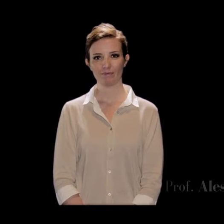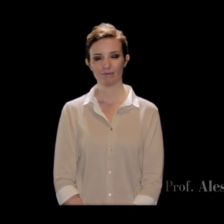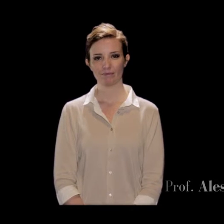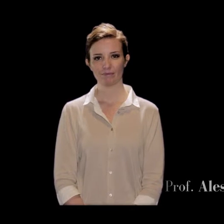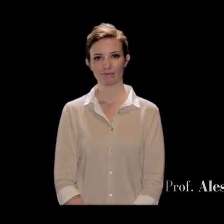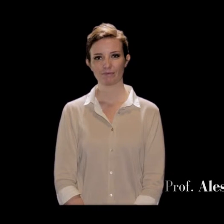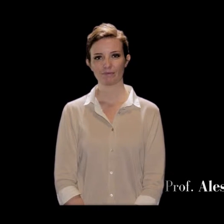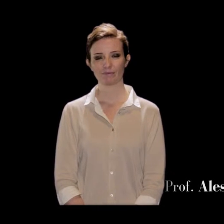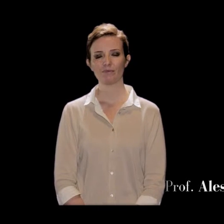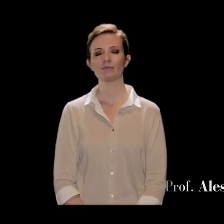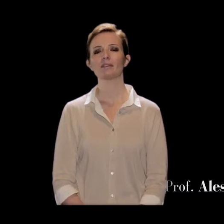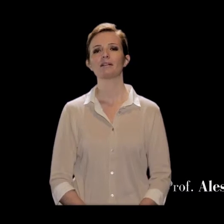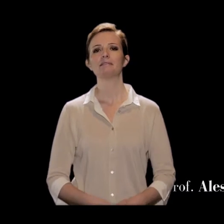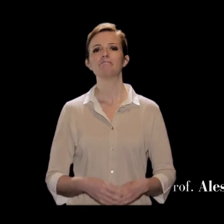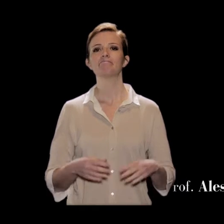Iniziamo a definire i numeri immaginari.